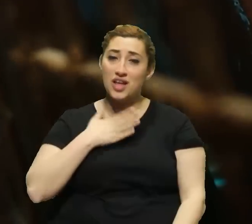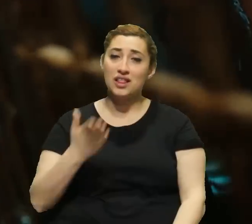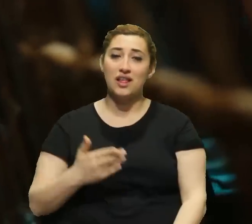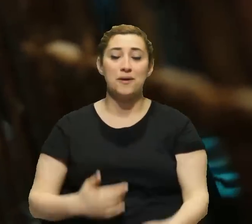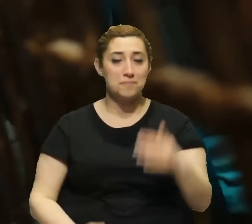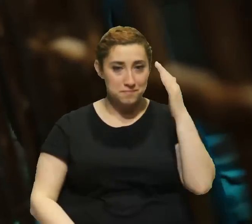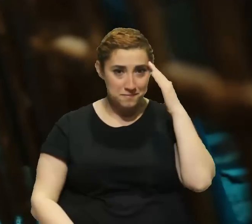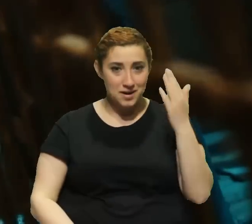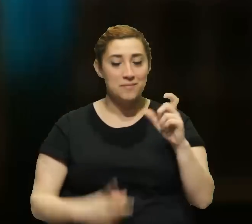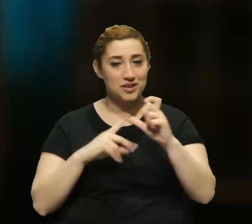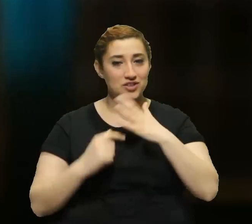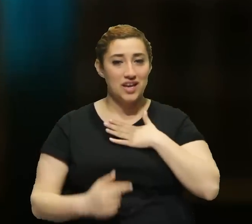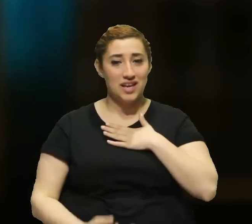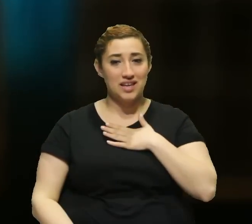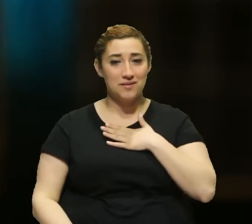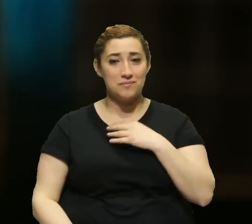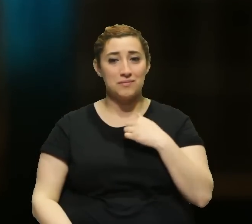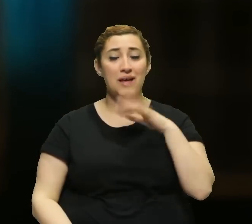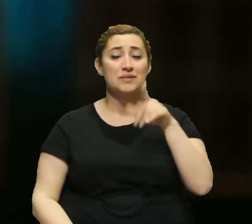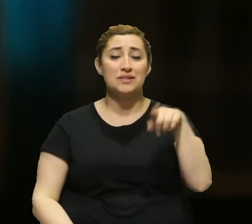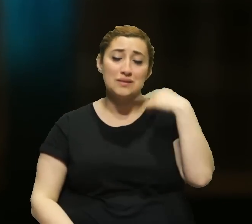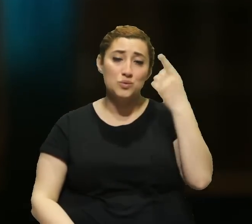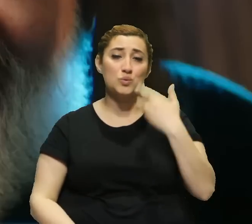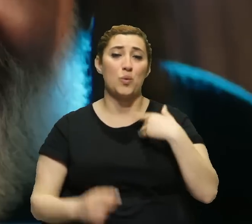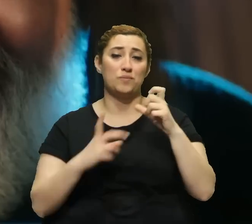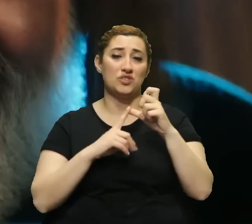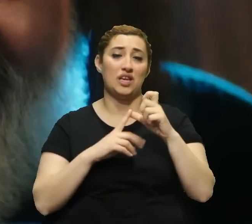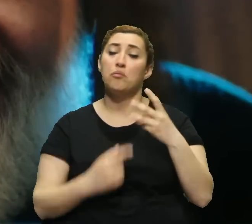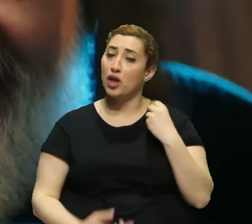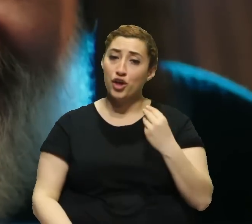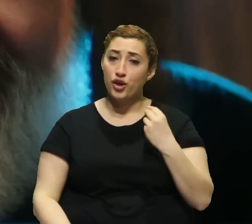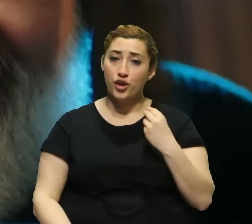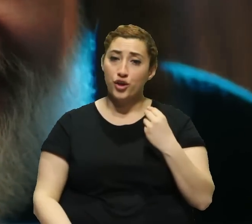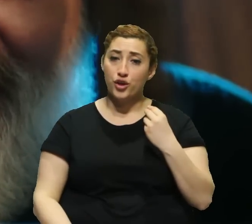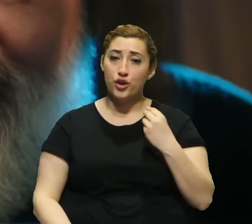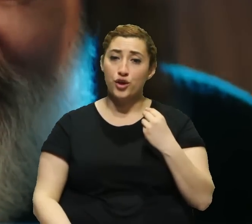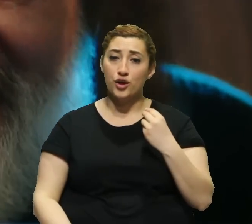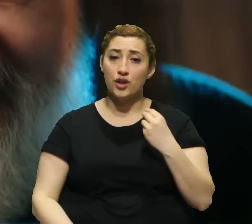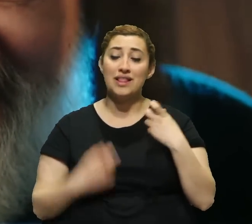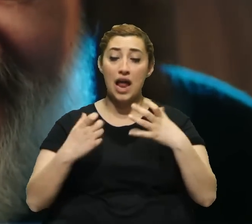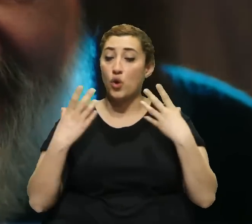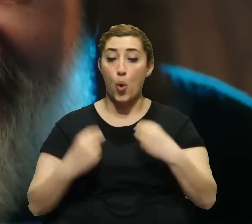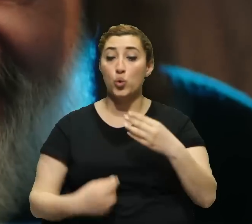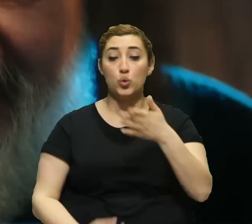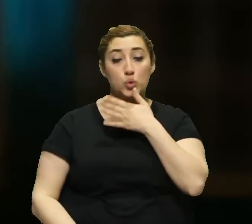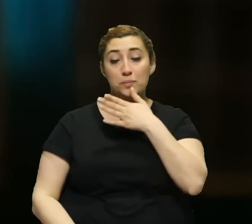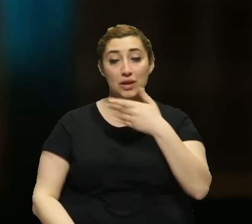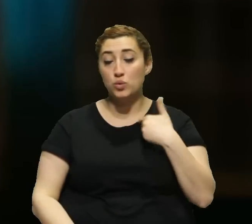Hoş görmüşüz Şeyh’im, akılımız hep sizdedir Şeyh’im. İyi, nerede olduğunu bilirsin en azından.